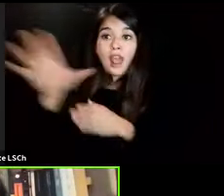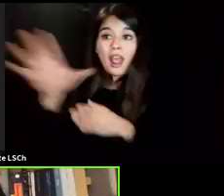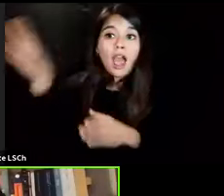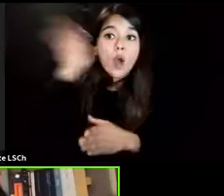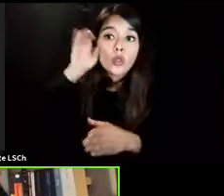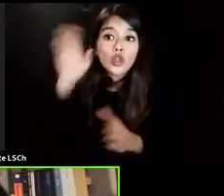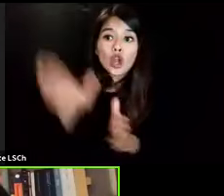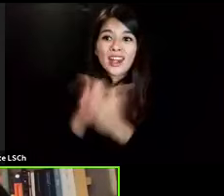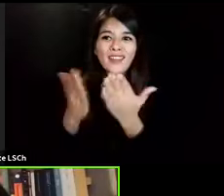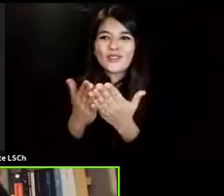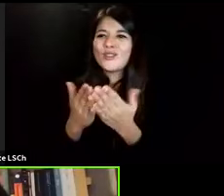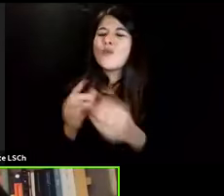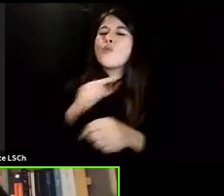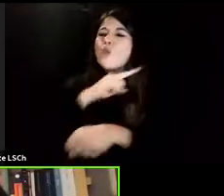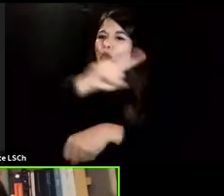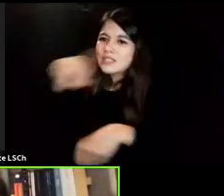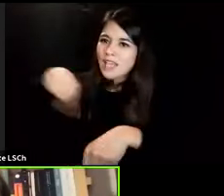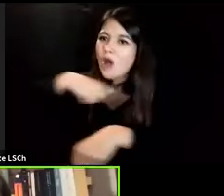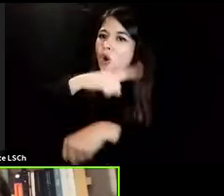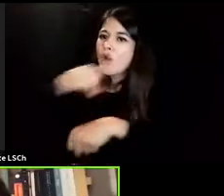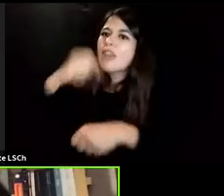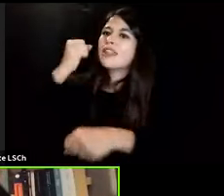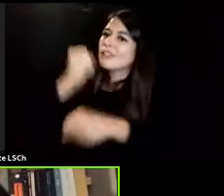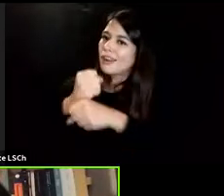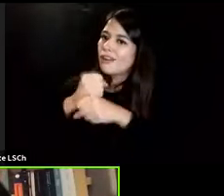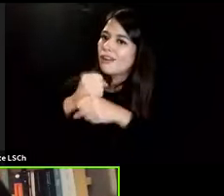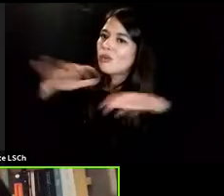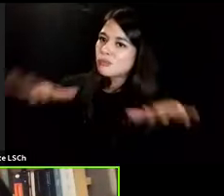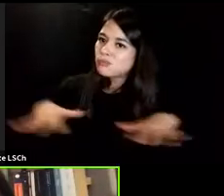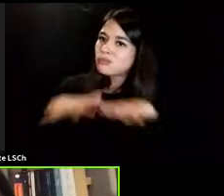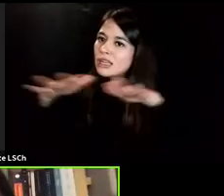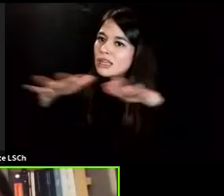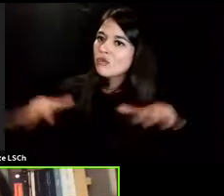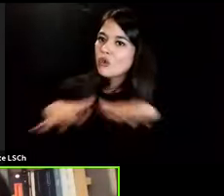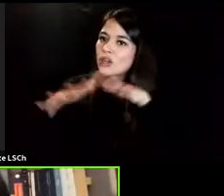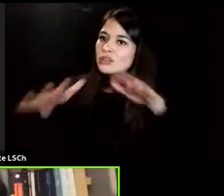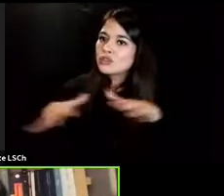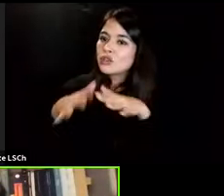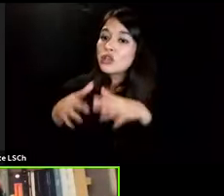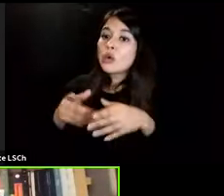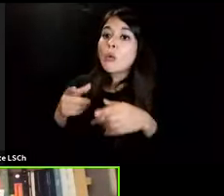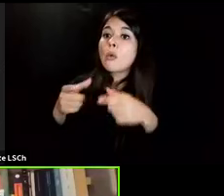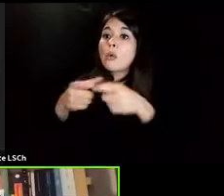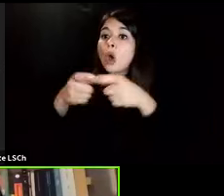entrada al cine también vale como lo que vale un audiolibro y porque también son